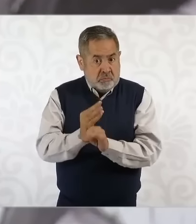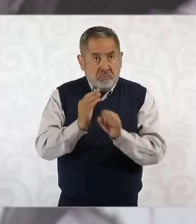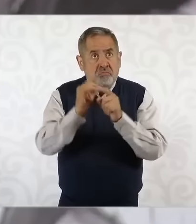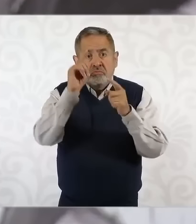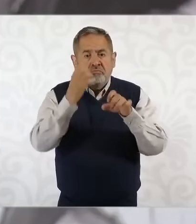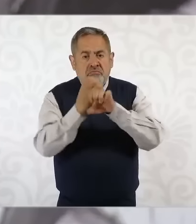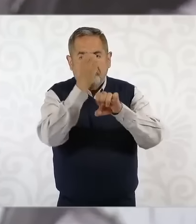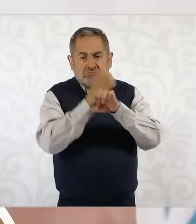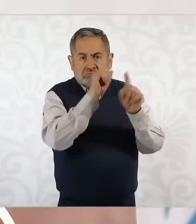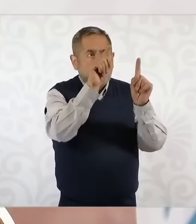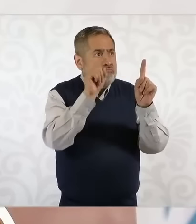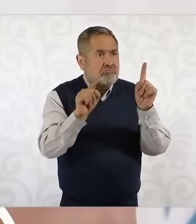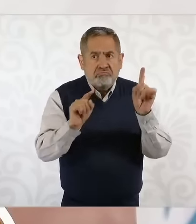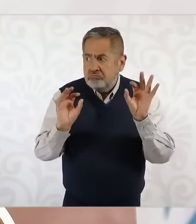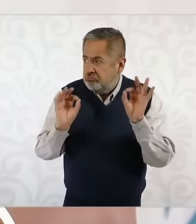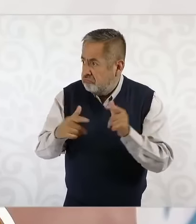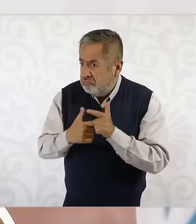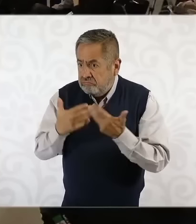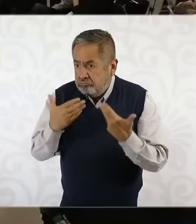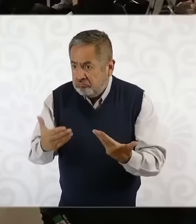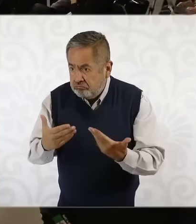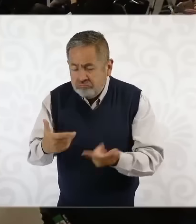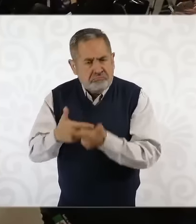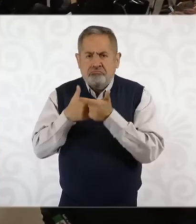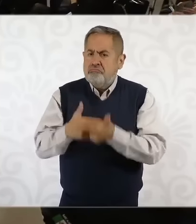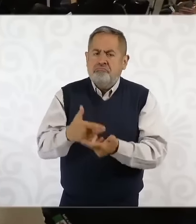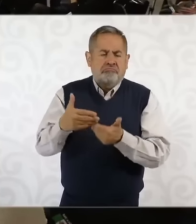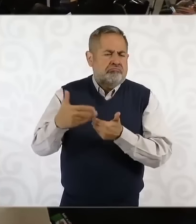de la República y así continuaremos. Muchas gracias, secretario. Muchas gracias, presidenta.